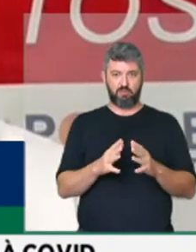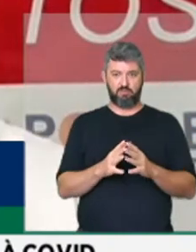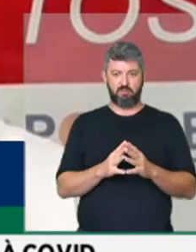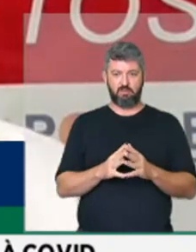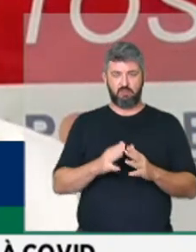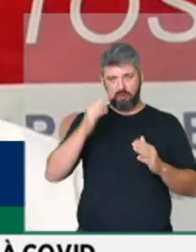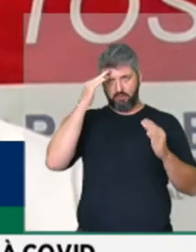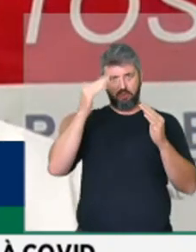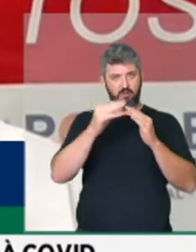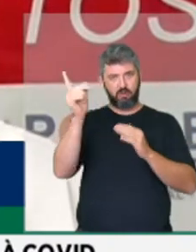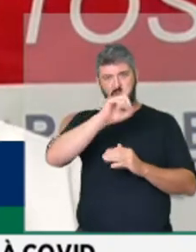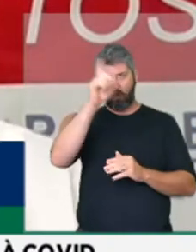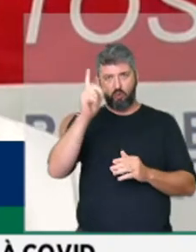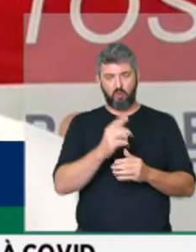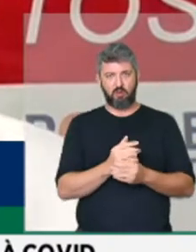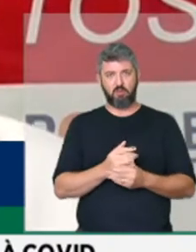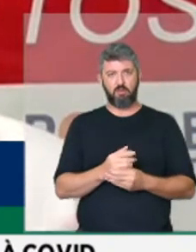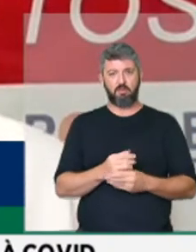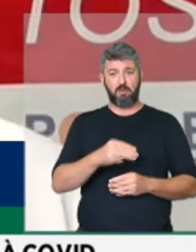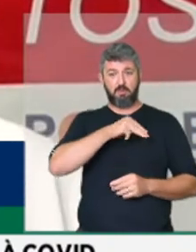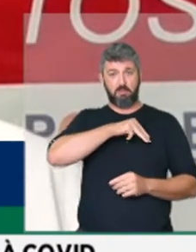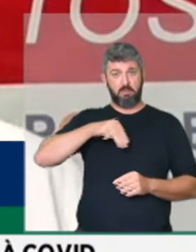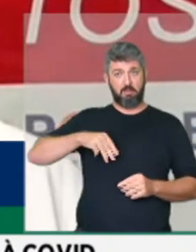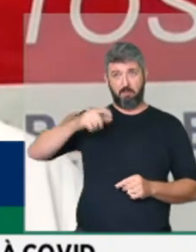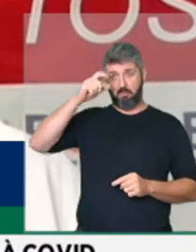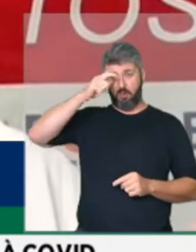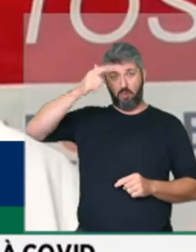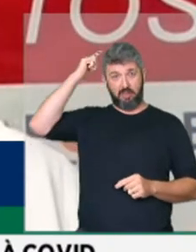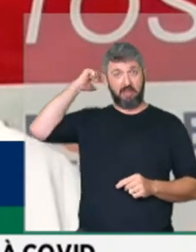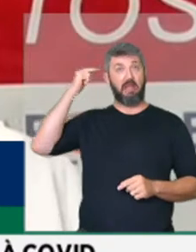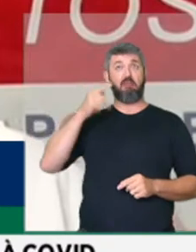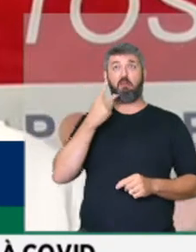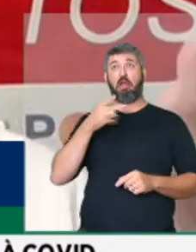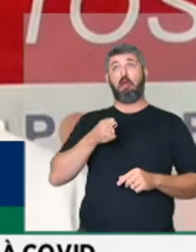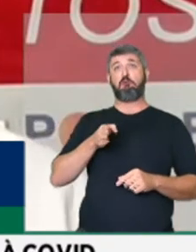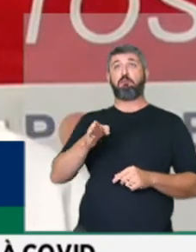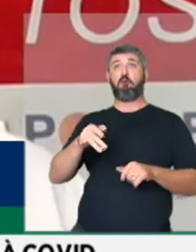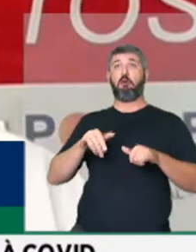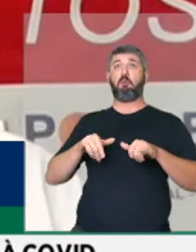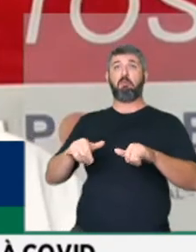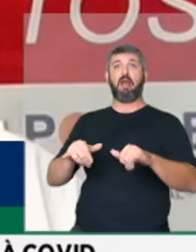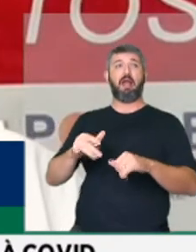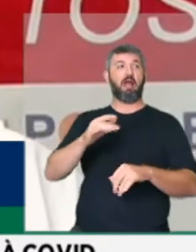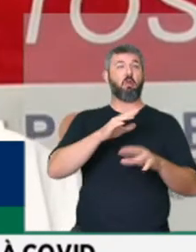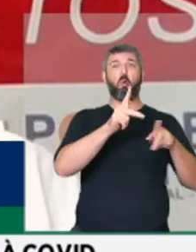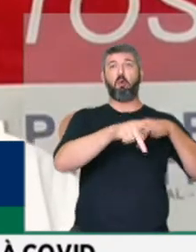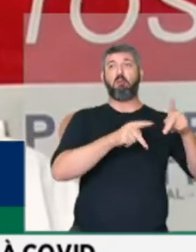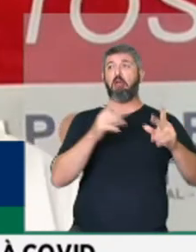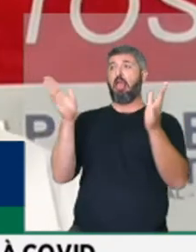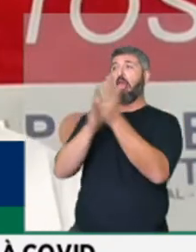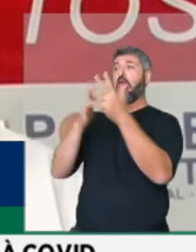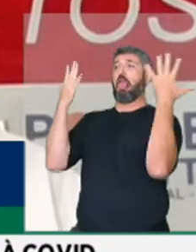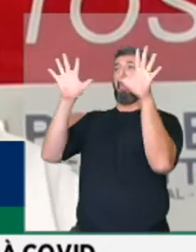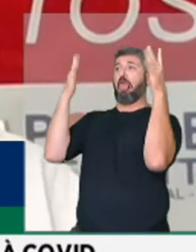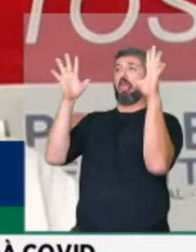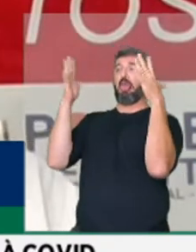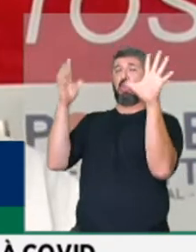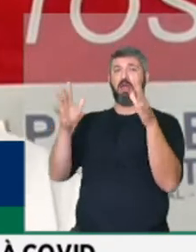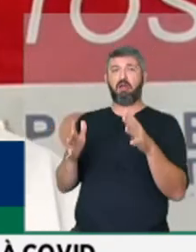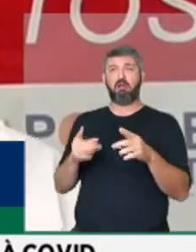APLAUDIDO, PRESIDENTE? SÓ SE FOR PELO DRAGÃO DA INFLAÇÃ O. ESSE PROVAVELMENTE VAI APLAUDIR O MINISTRO PAULO GUEDES PORQUE PEGA AQUI... VOU PEGAR INÚMEROS PAULO GUEDES